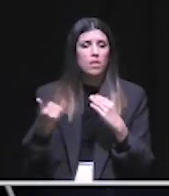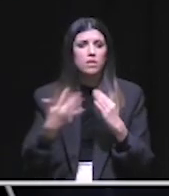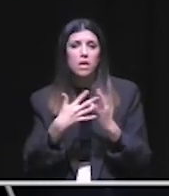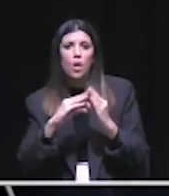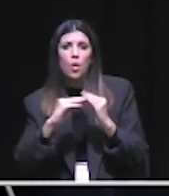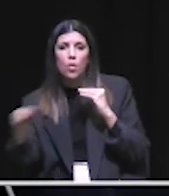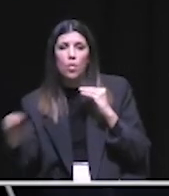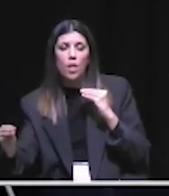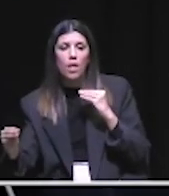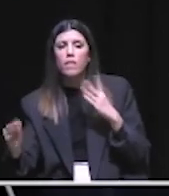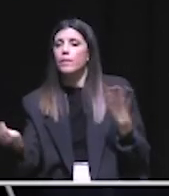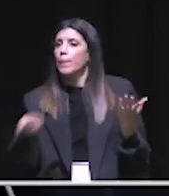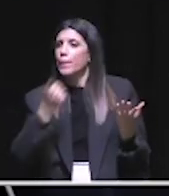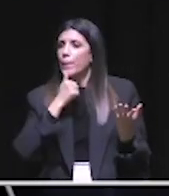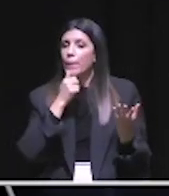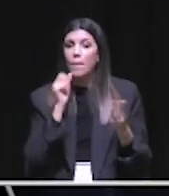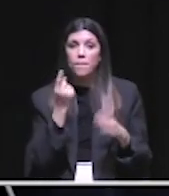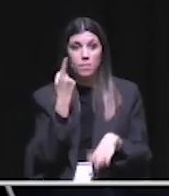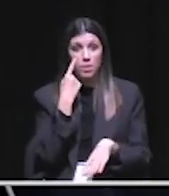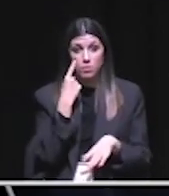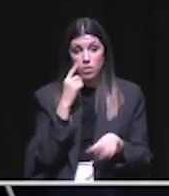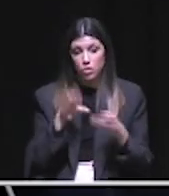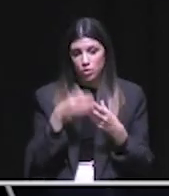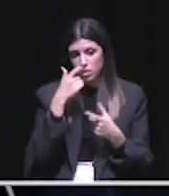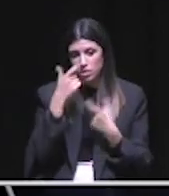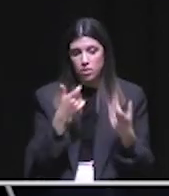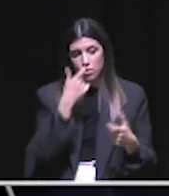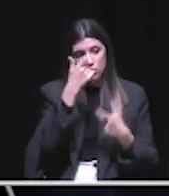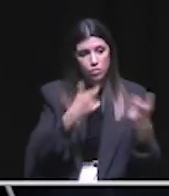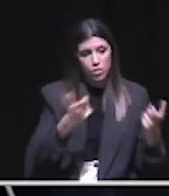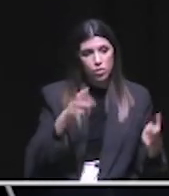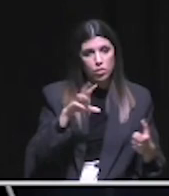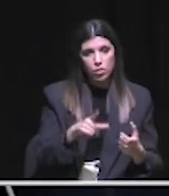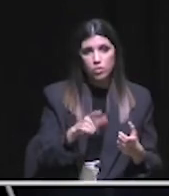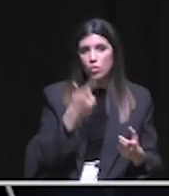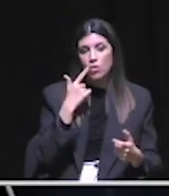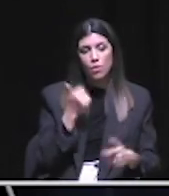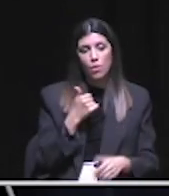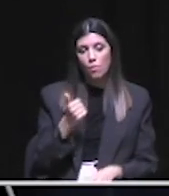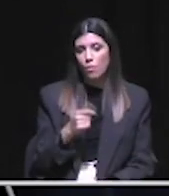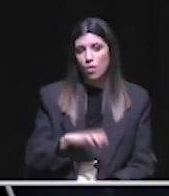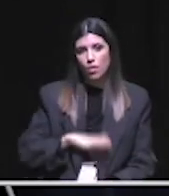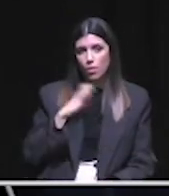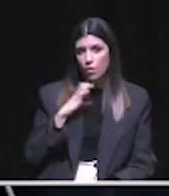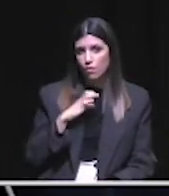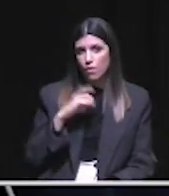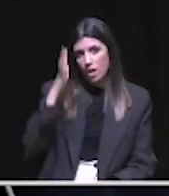Desta primeira experiência do CCL ficou claro que os Cidadãos de Lisboa não podem confiar as suas ideias ao Presidente Carlos Moedas.”